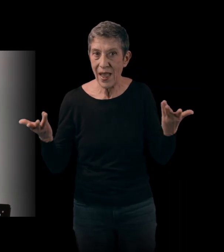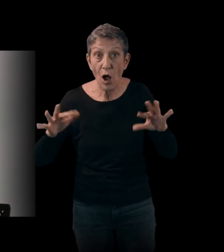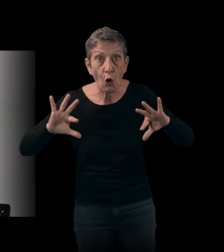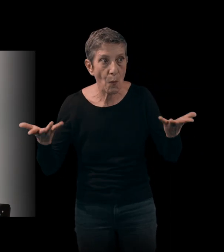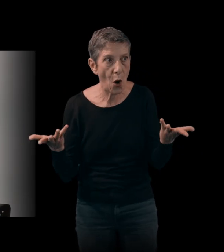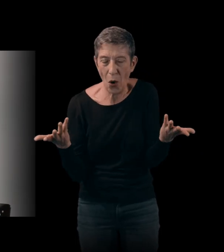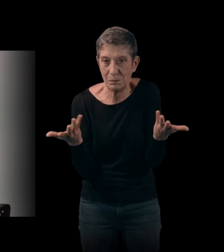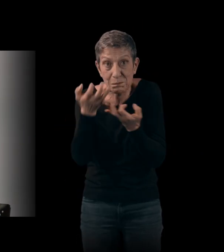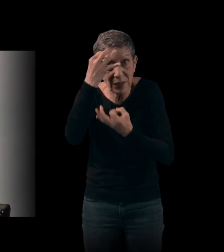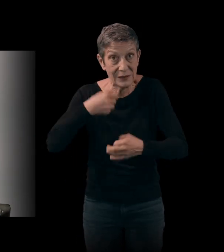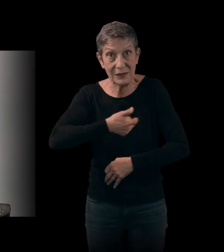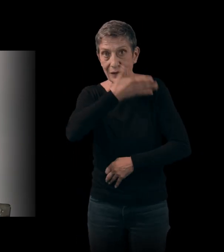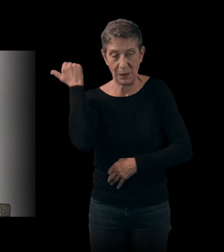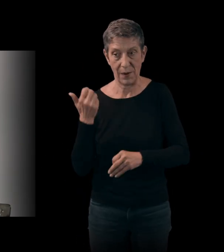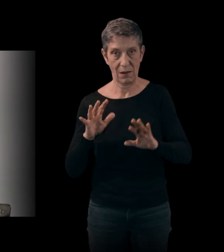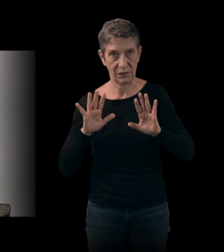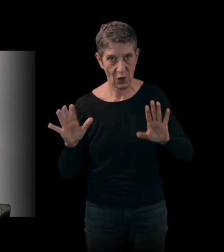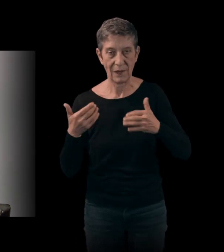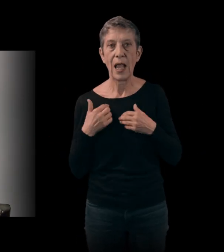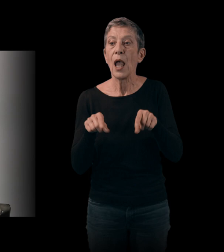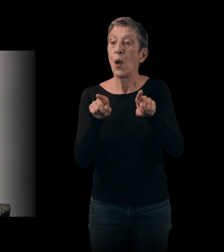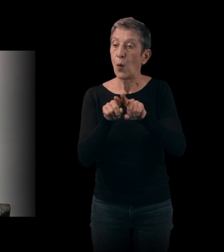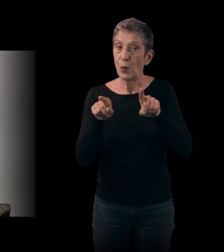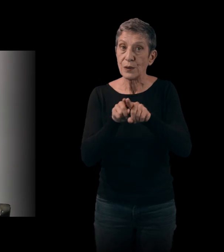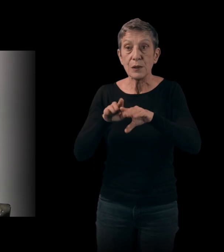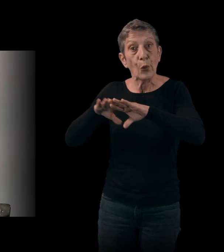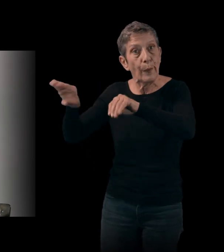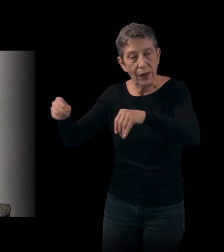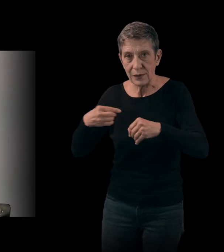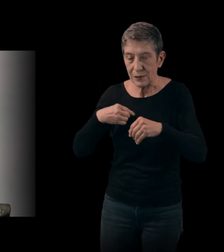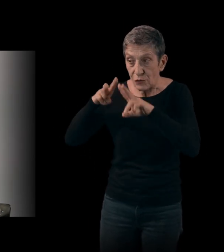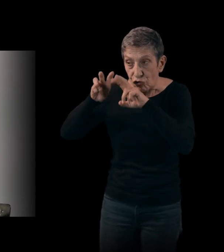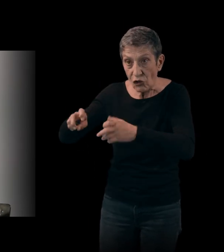Et puis je vais partir à la recherche un petit peu des traces de mon grand-père.